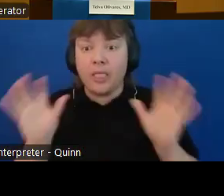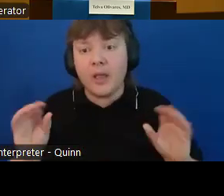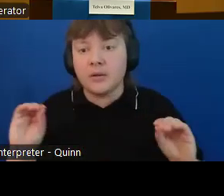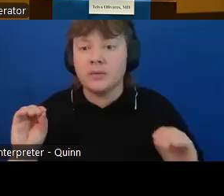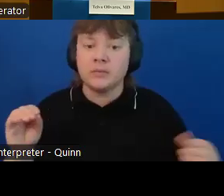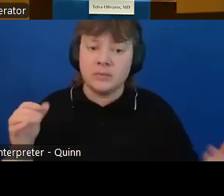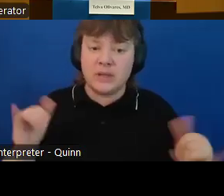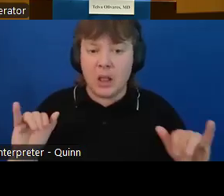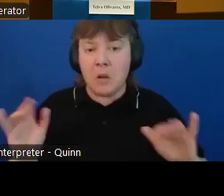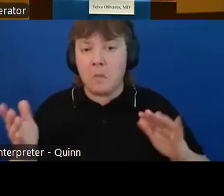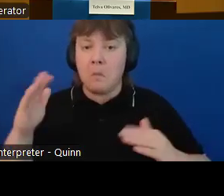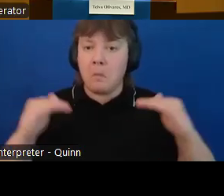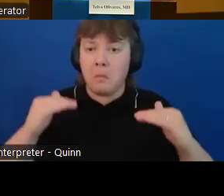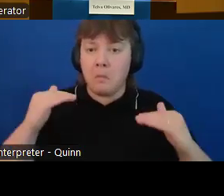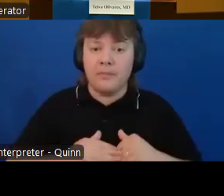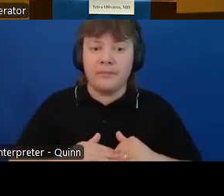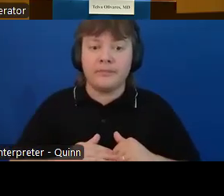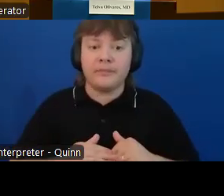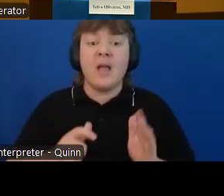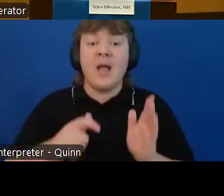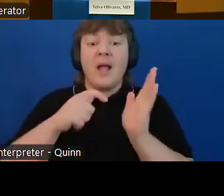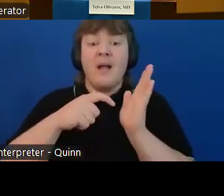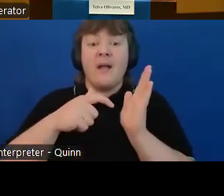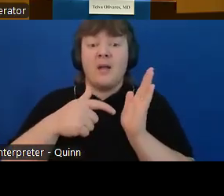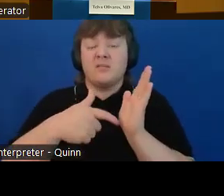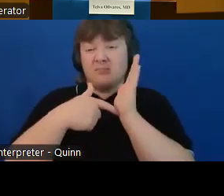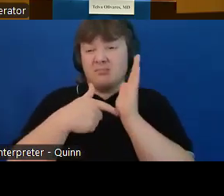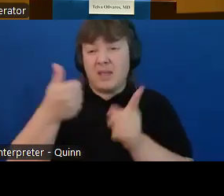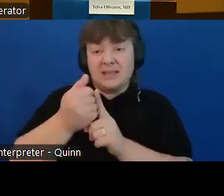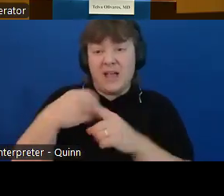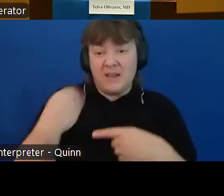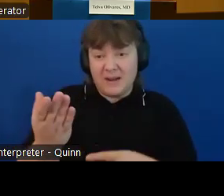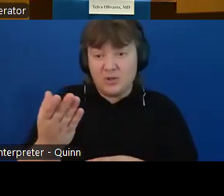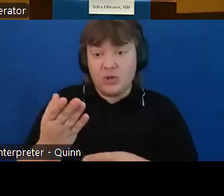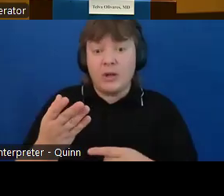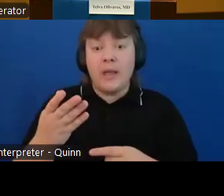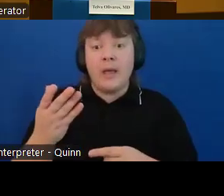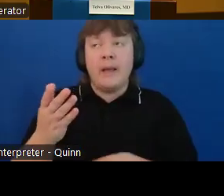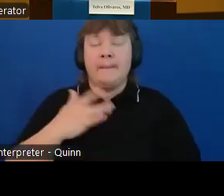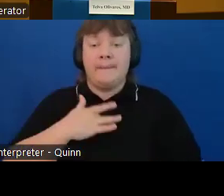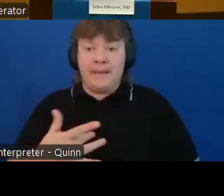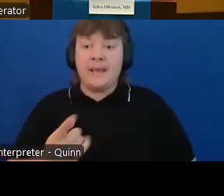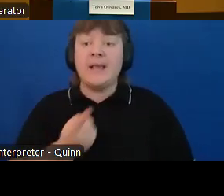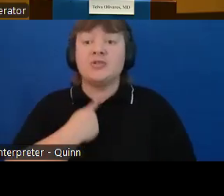to be able to self-administer. And by practice this has meant by ingestion. Anything using the